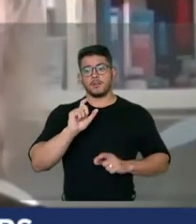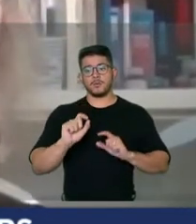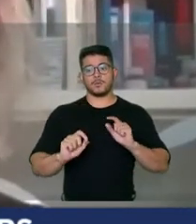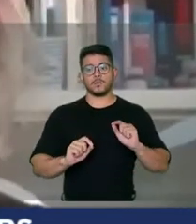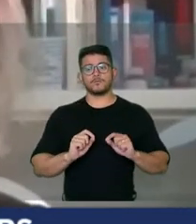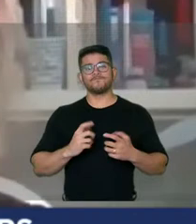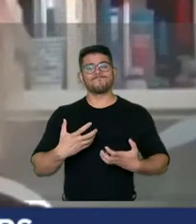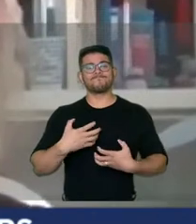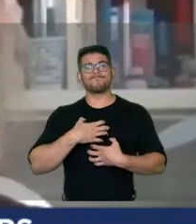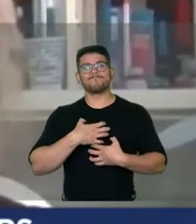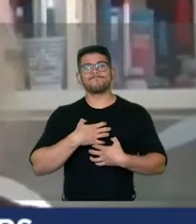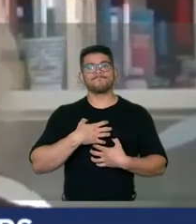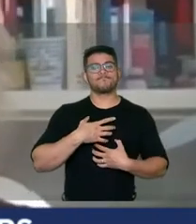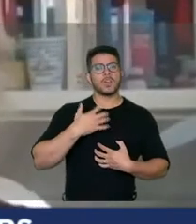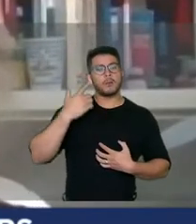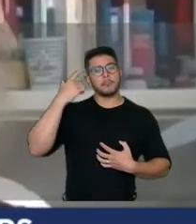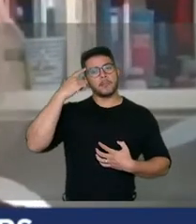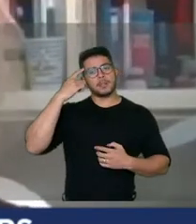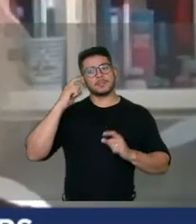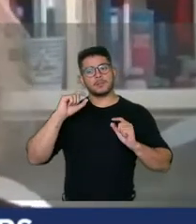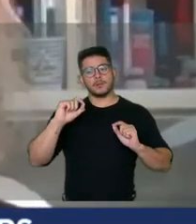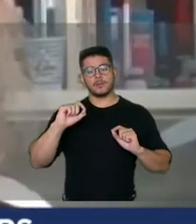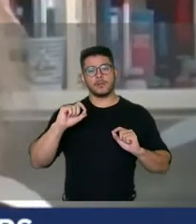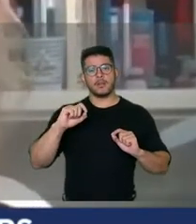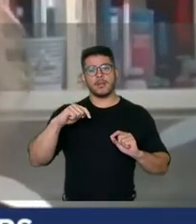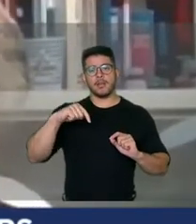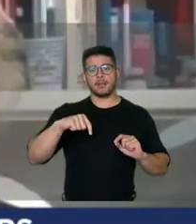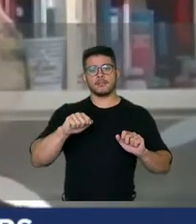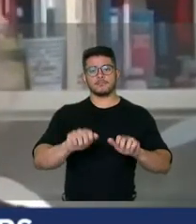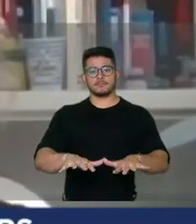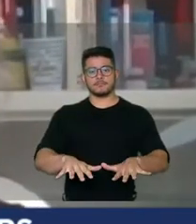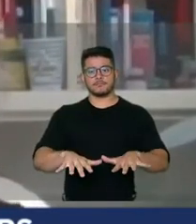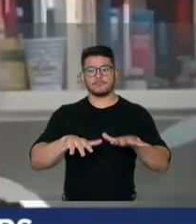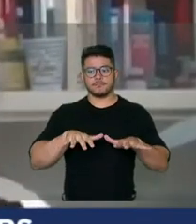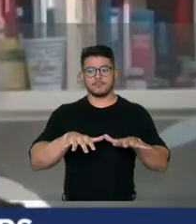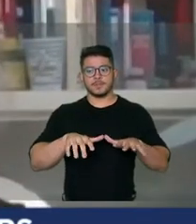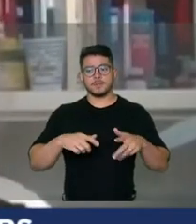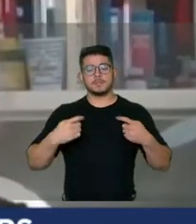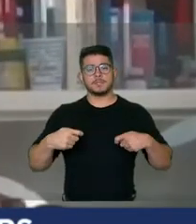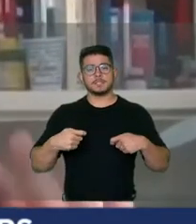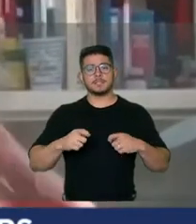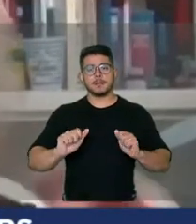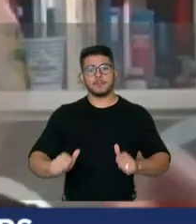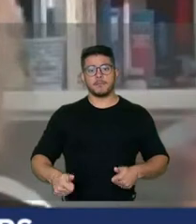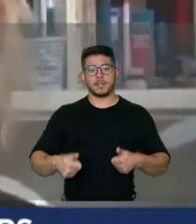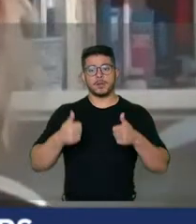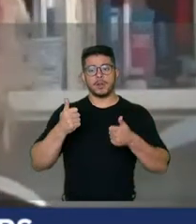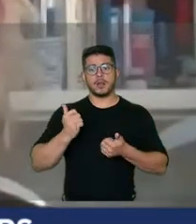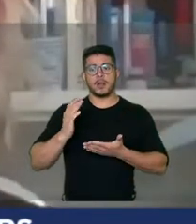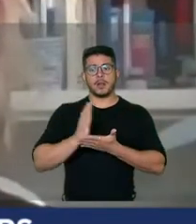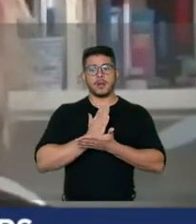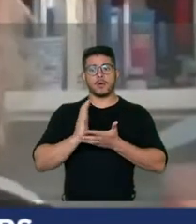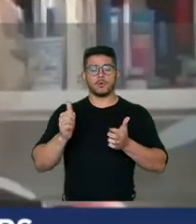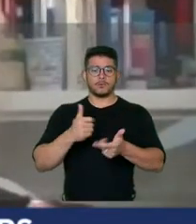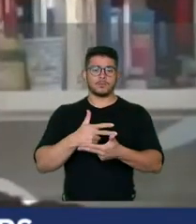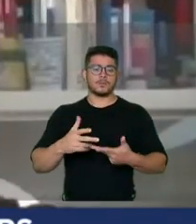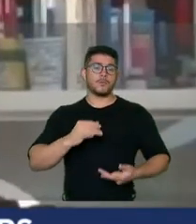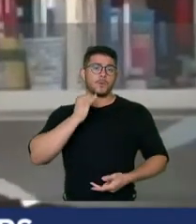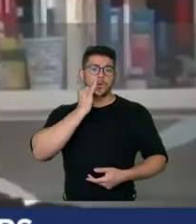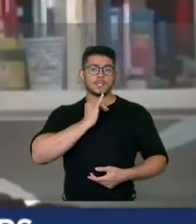APROVAR. EU AINDA QUERO REFERIR QUE EU FICO MUITO, PENSANDO QUE O PARLAMENTO PRECISA MELHORAR EM ALGUNS ASPECTOS QUANDO A PALAVRA